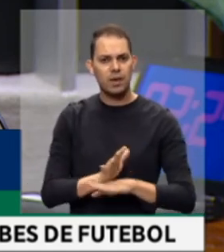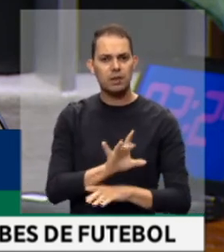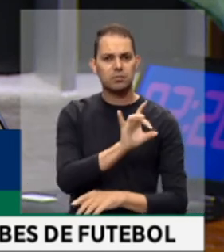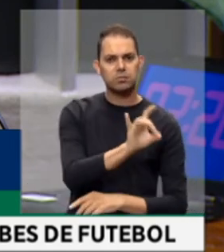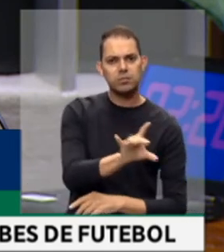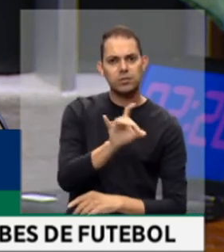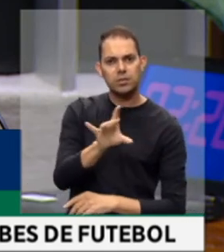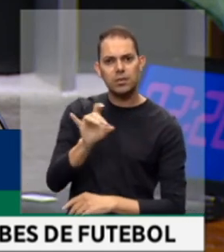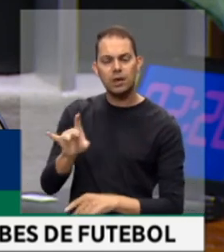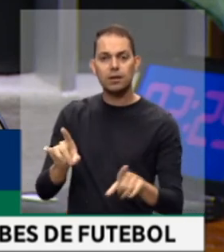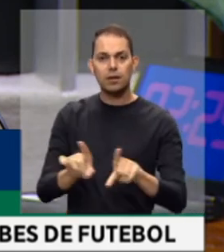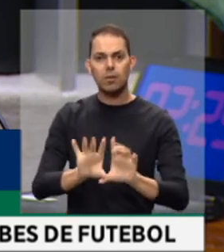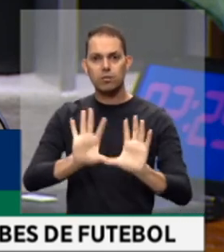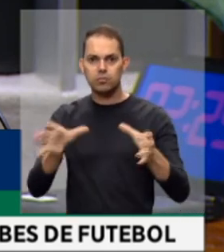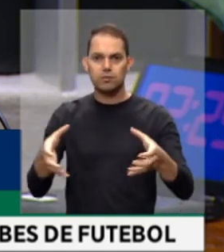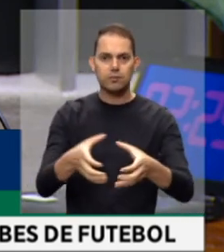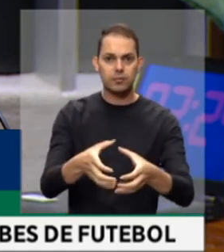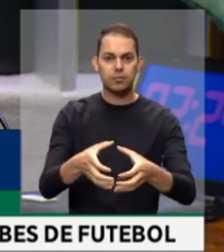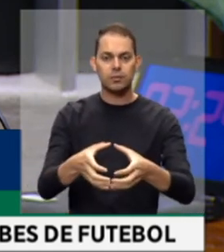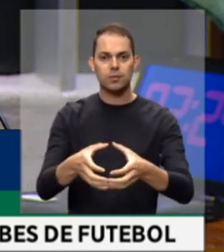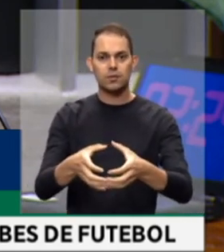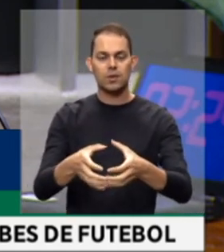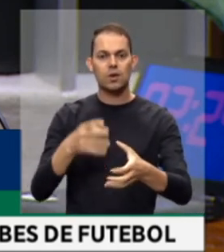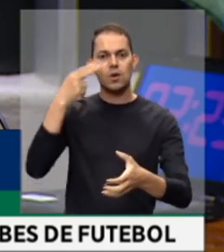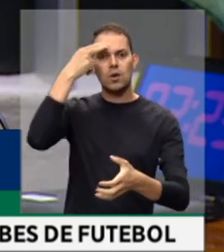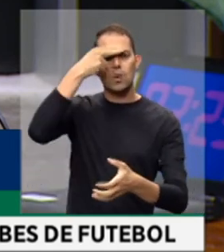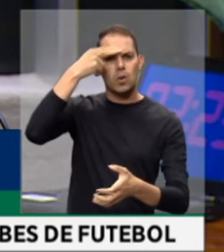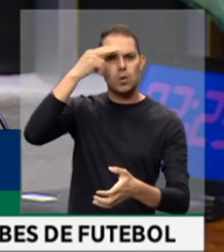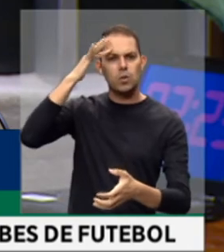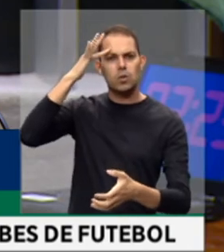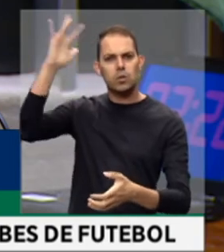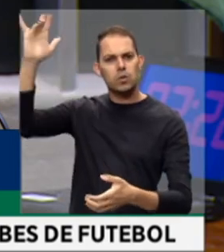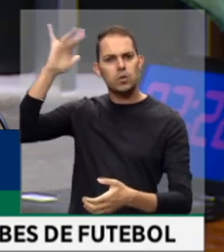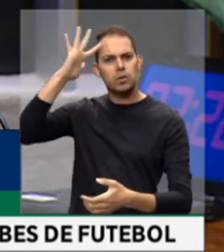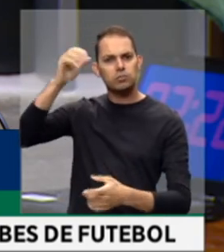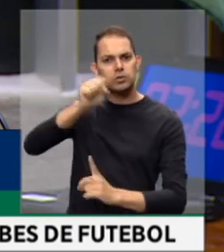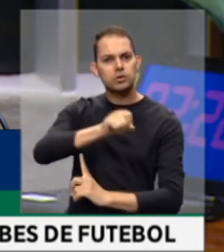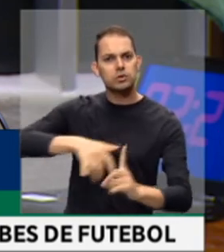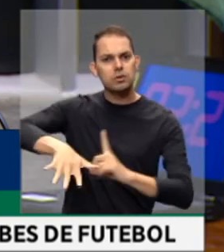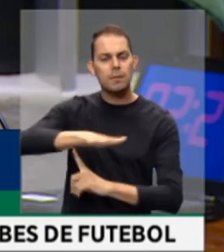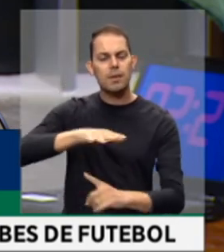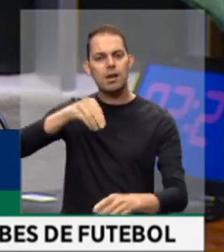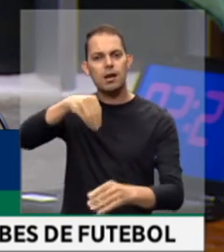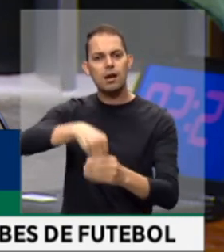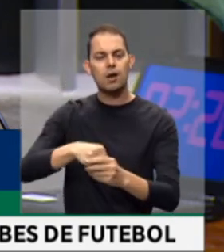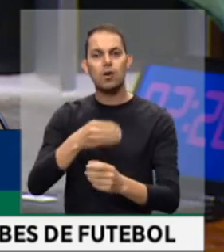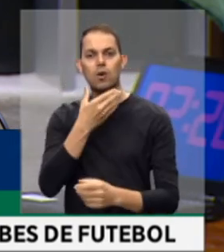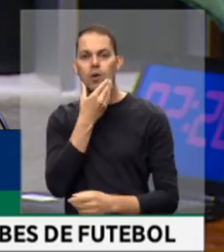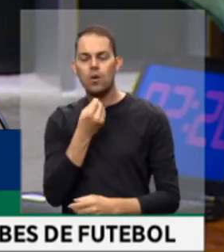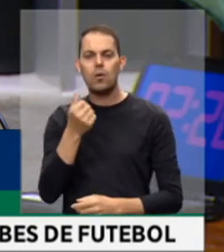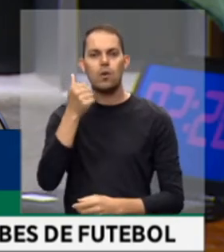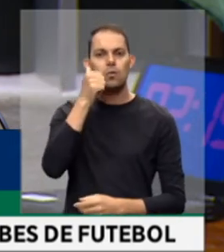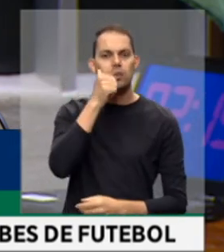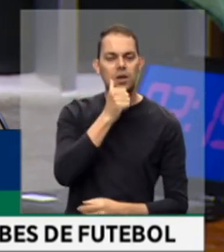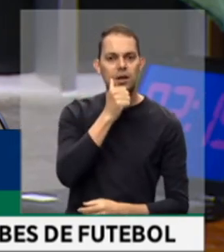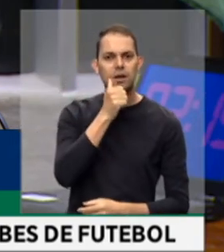EXPRESSÃO... DE... DE UMA POSTURA É TICA, DE UMA PRÁTICA INDIVIDUAL... E COLETIVA. O SONHO DE UMA